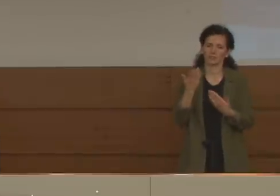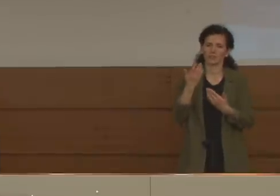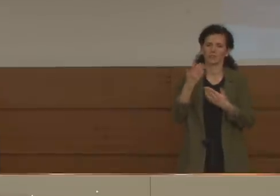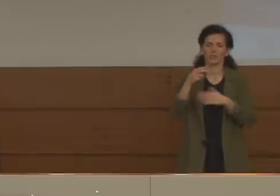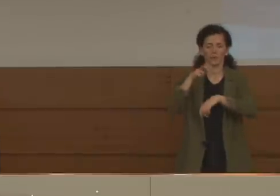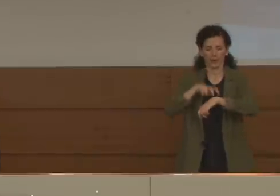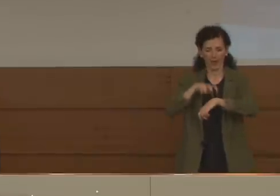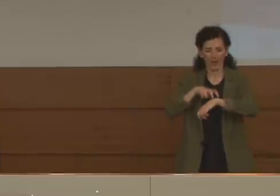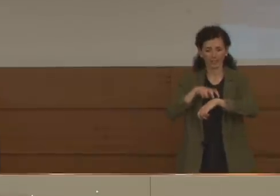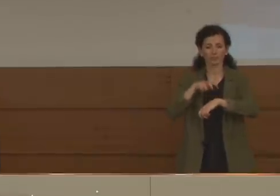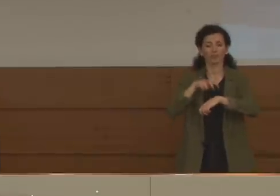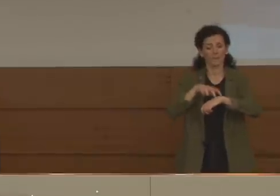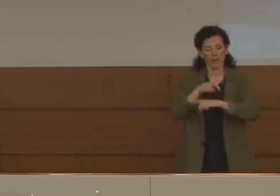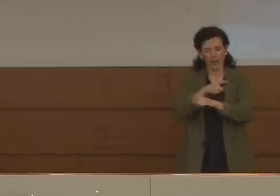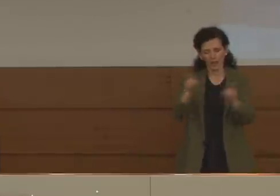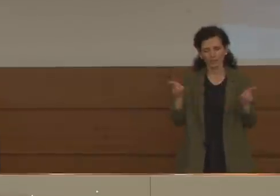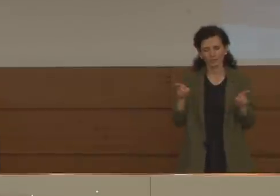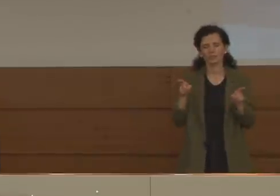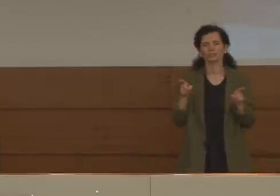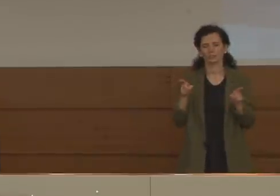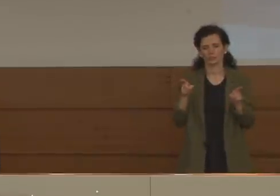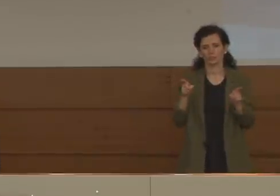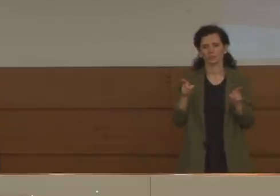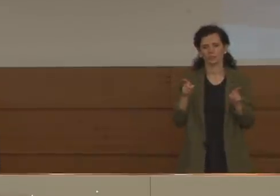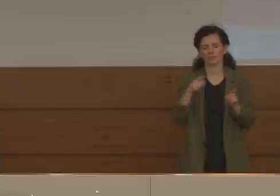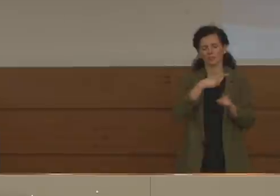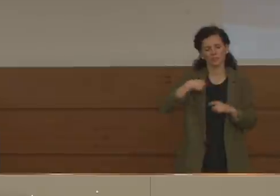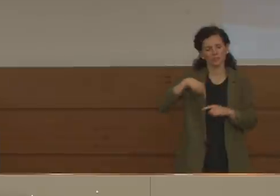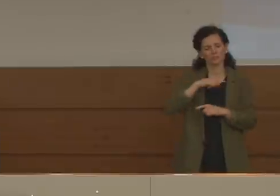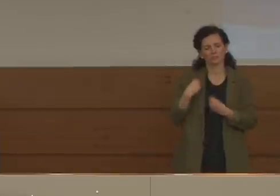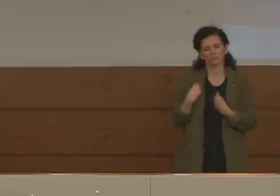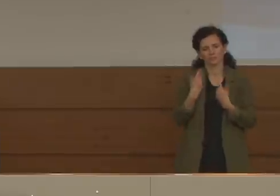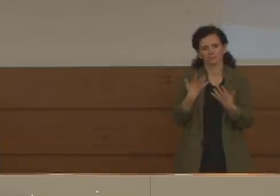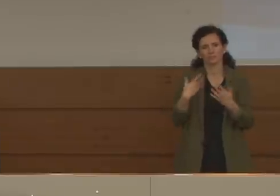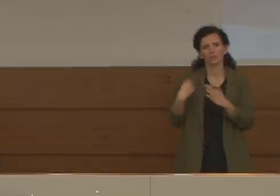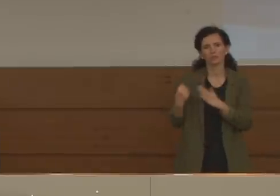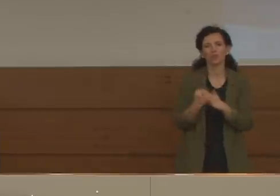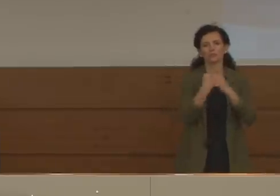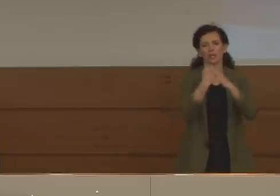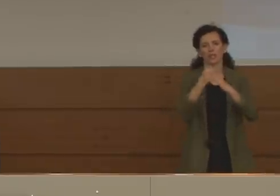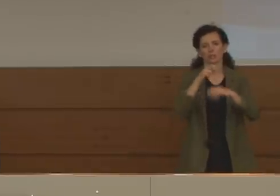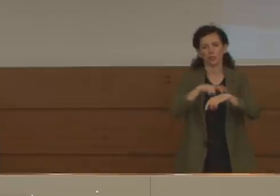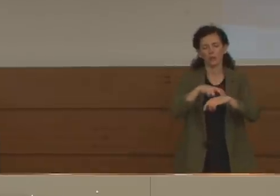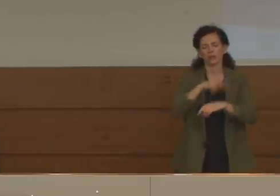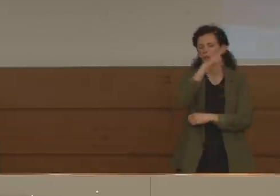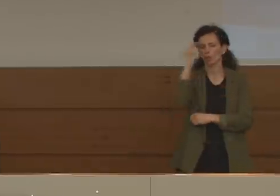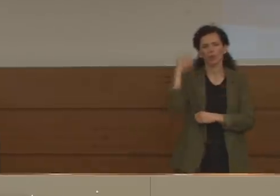prima linea e a loro va tutto il nostro sostegno e la nostra riconoscenza.